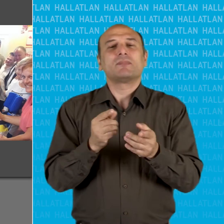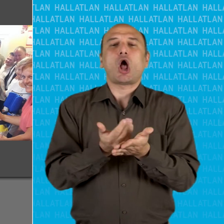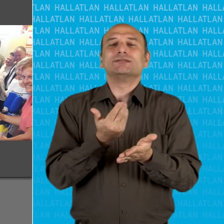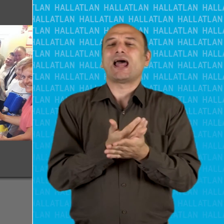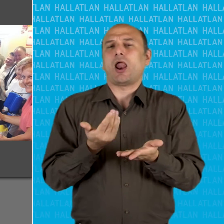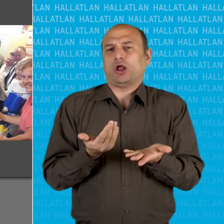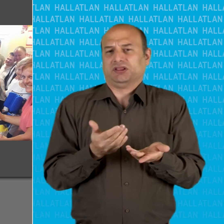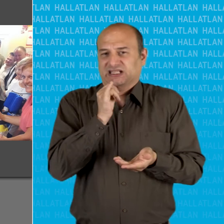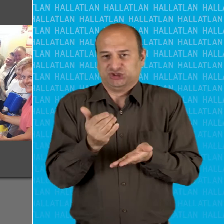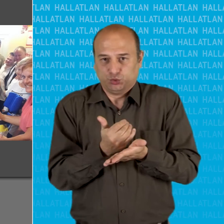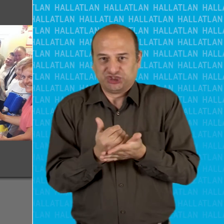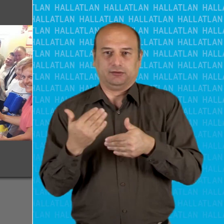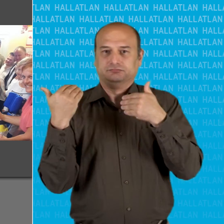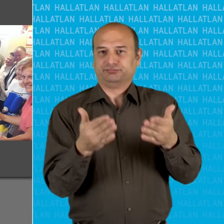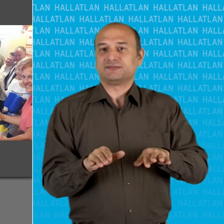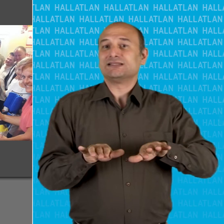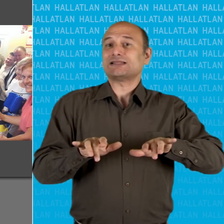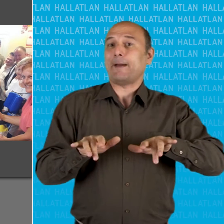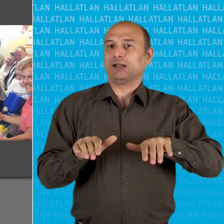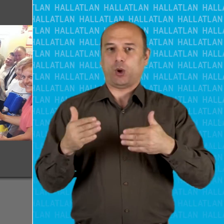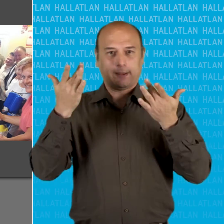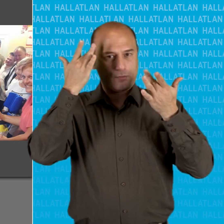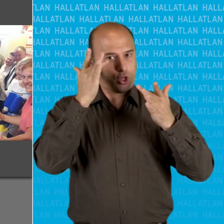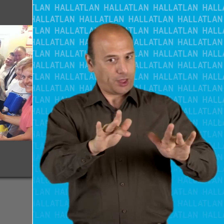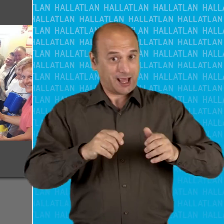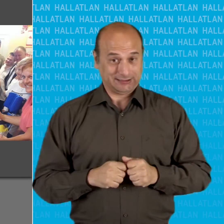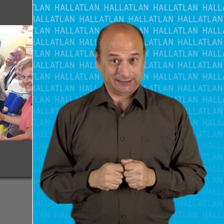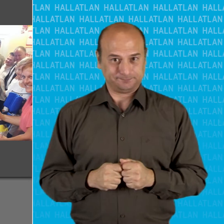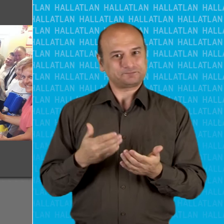öt darab, használaton kívüli számítógépet.